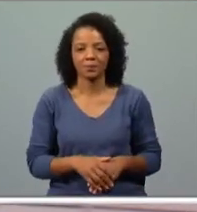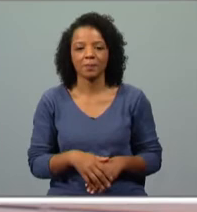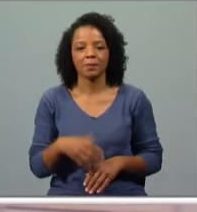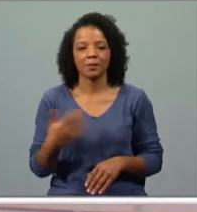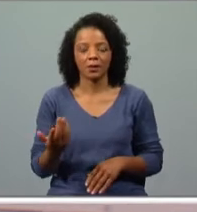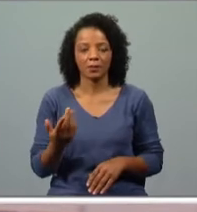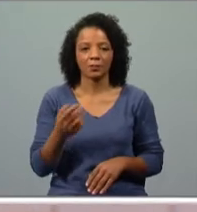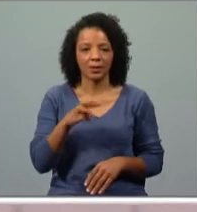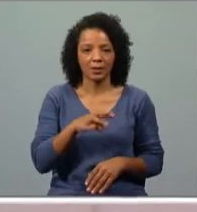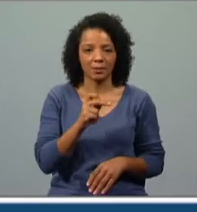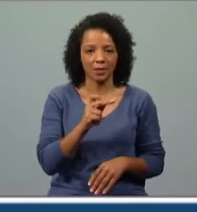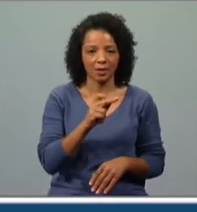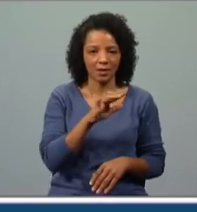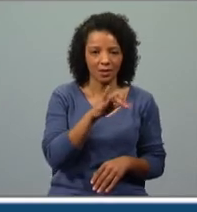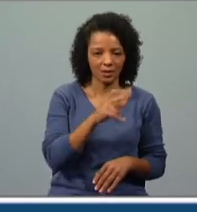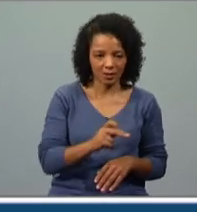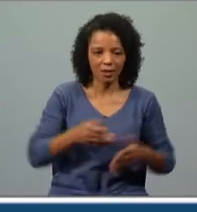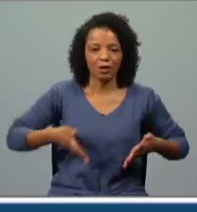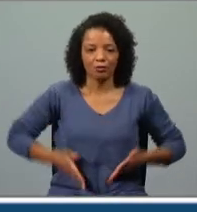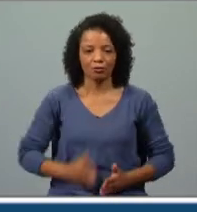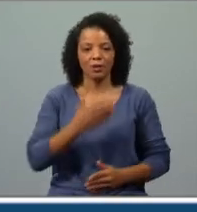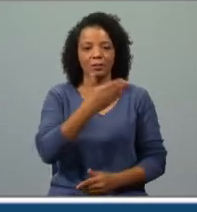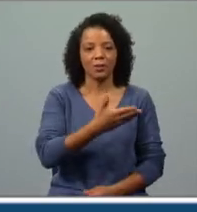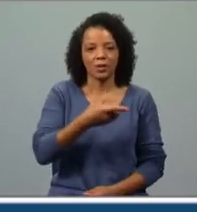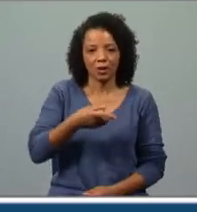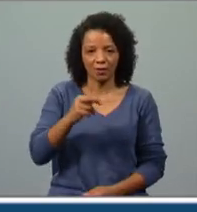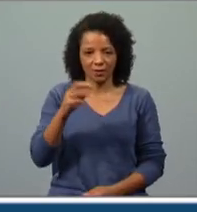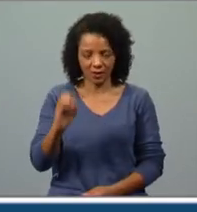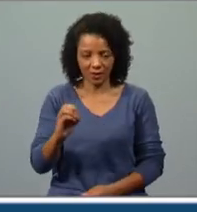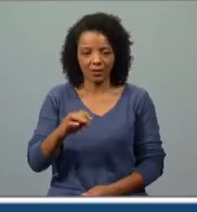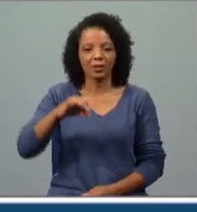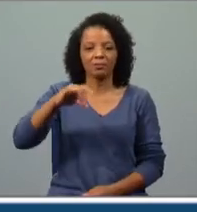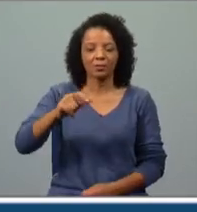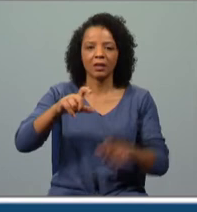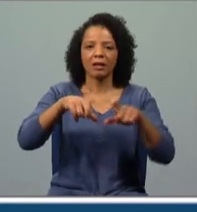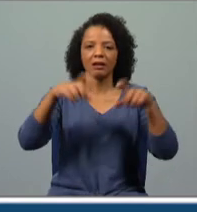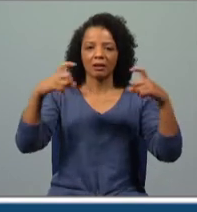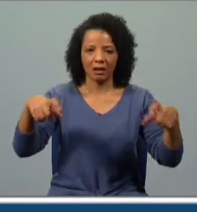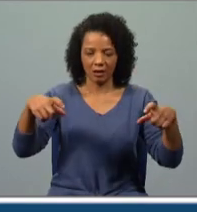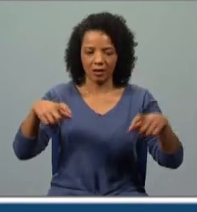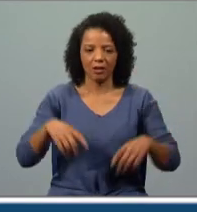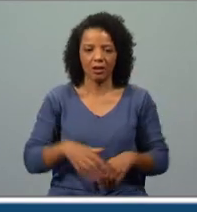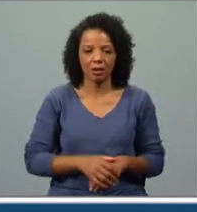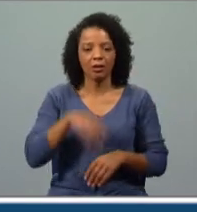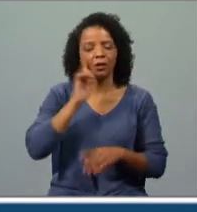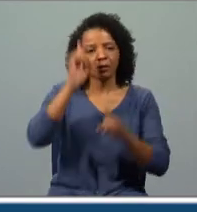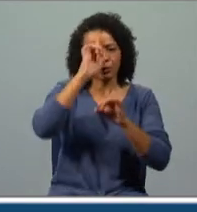Maria Alberta o seu em 1930 em Vila Nova de Gaia foi professora de língua 瑪麗亞·艾伯塔 (Maria Alberta) 於 1930 年在維拉諾瓦 (Vila Nova)de Gaia 是一名語言老師